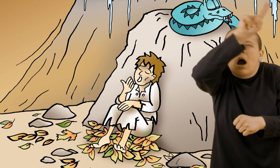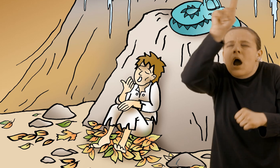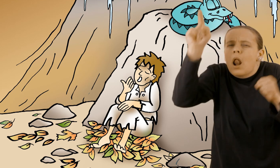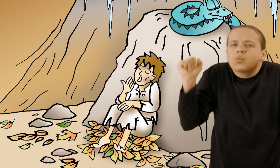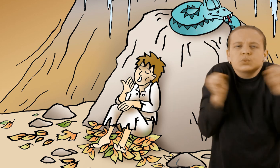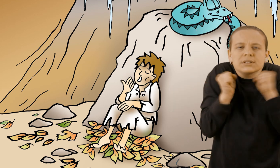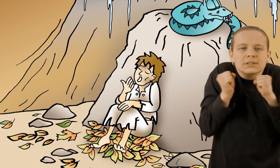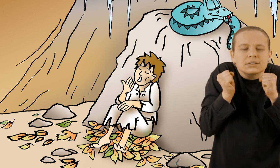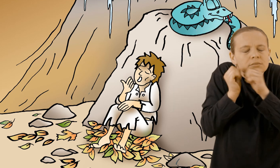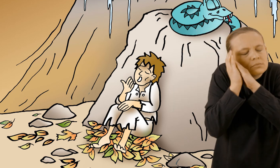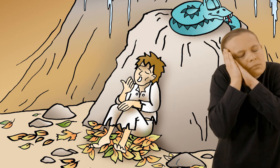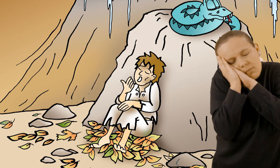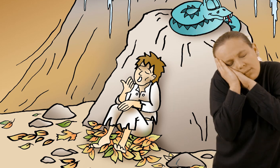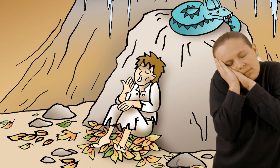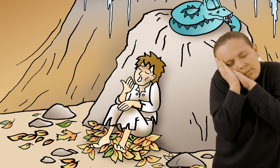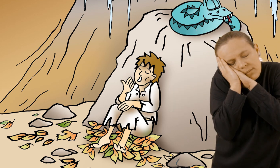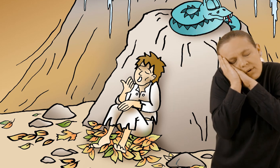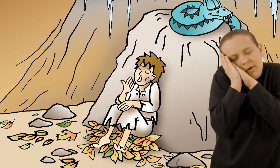I cijelu zimu prespava.